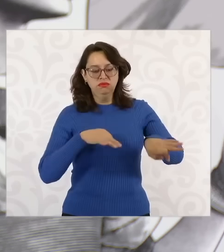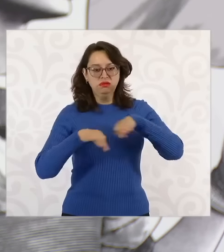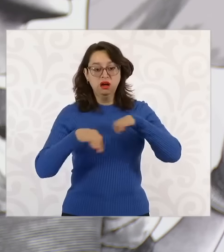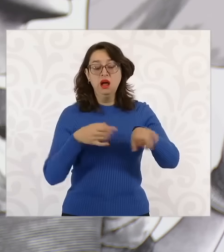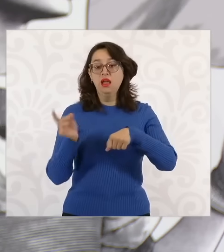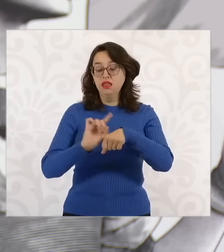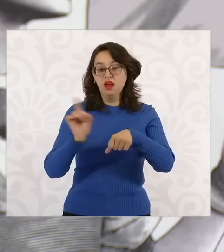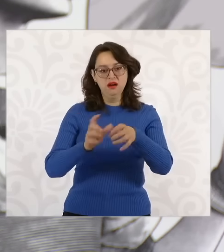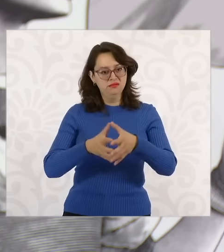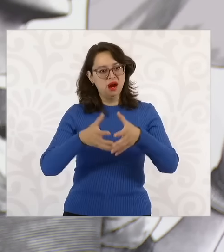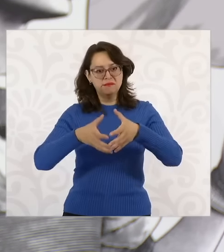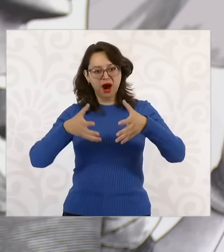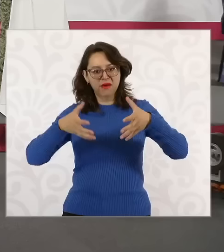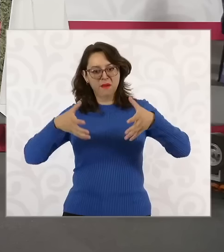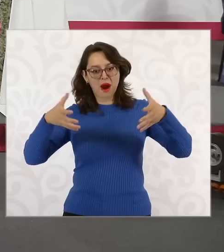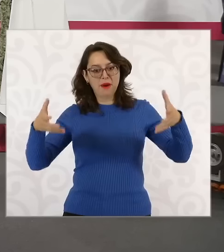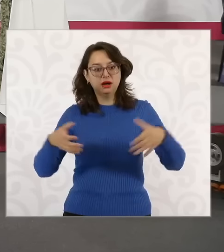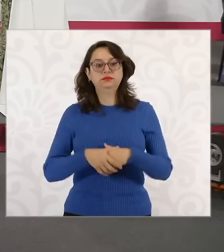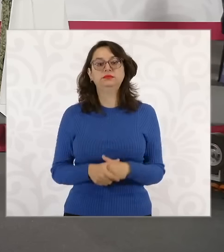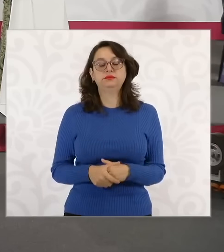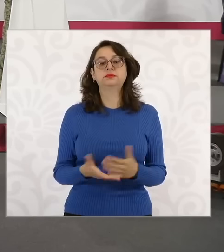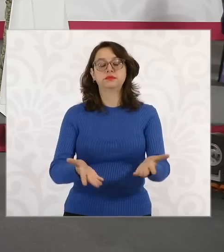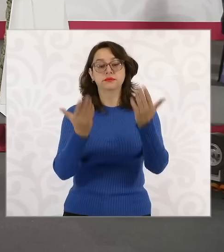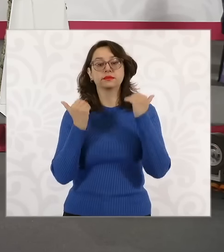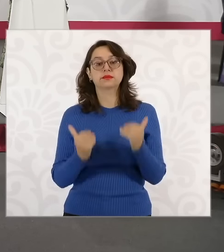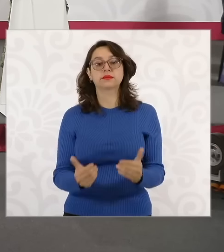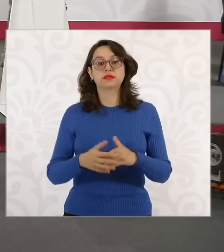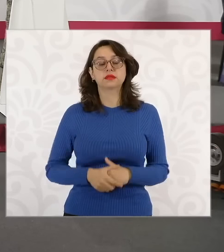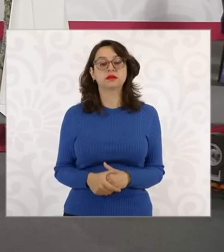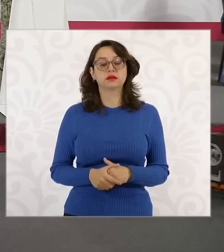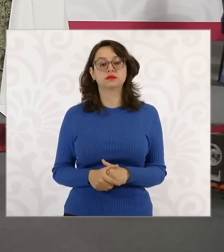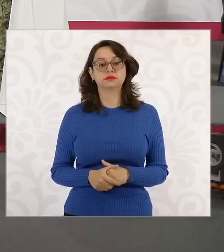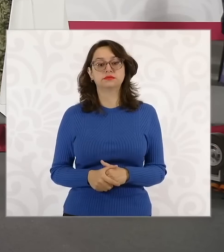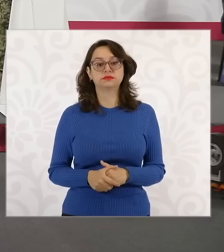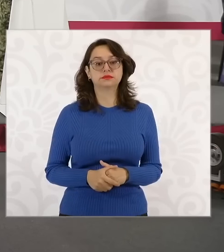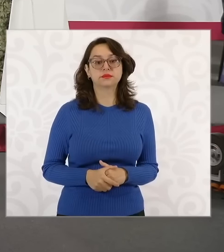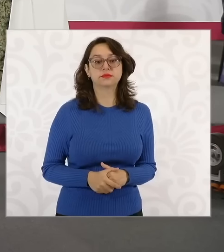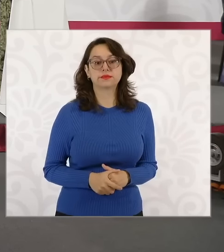incrementando. Pasamos a la siguiente, por favor. Vamos a ver el desarrollo de la ingeniería básica.